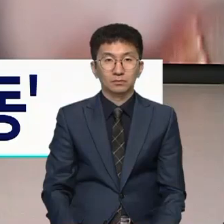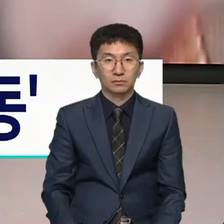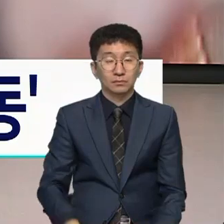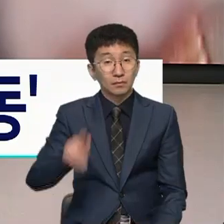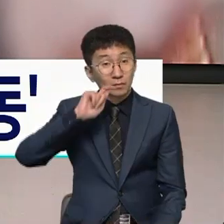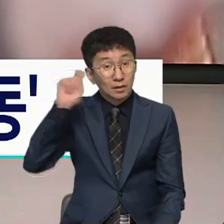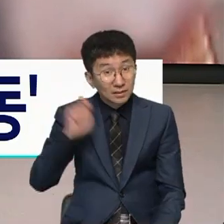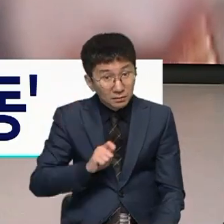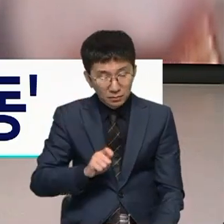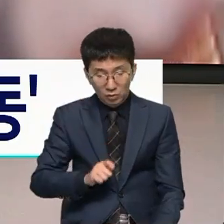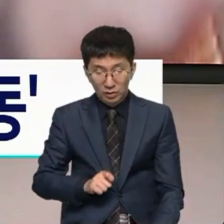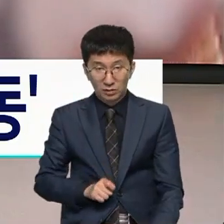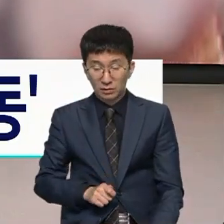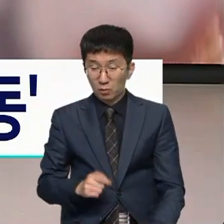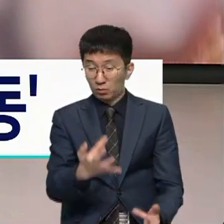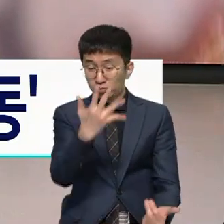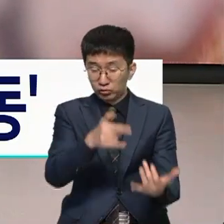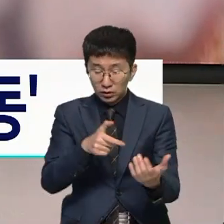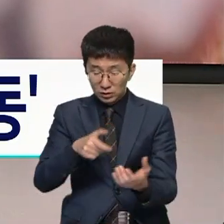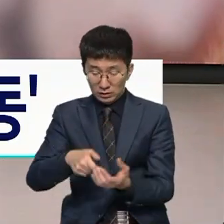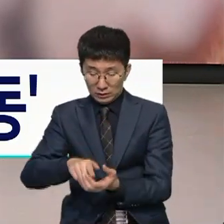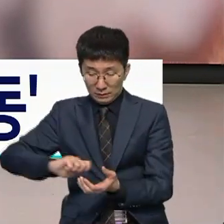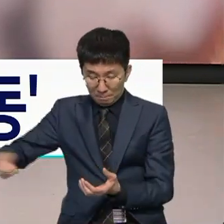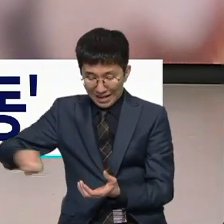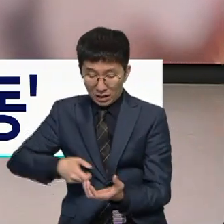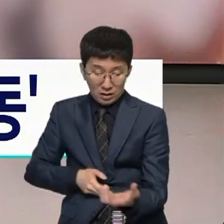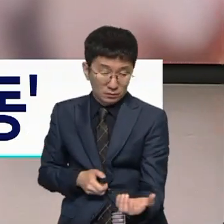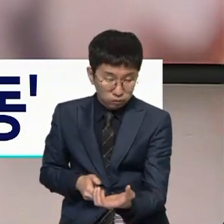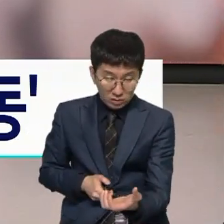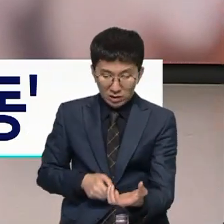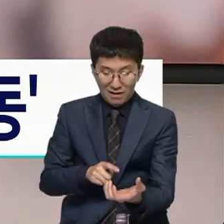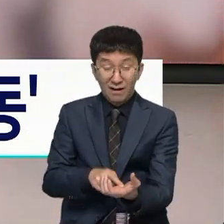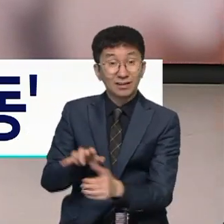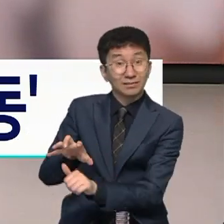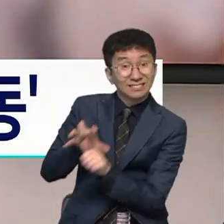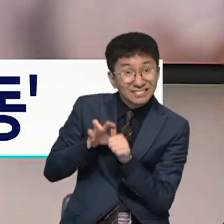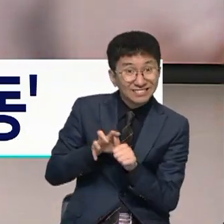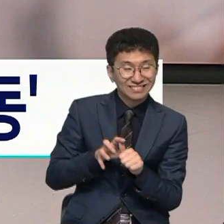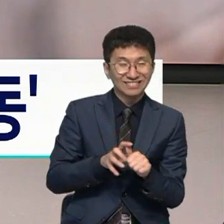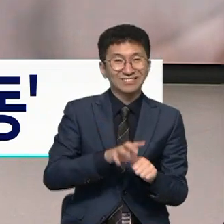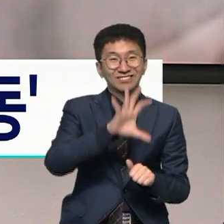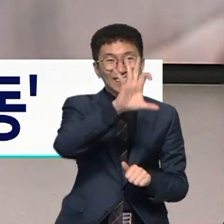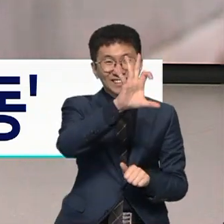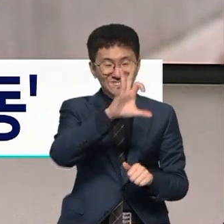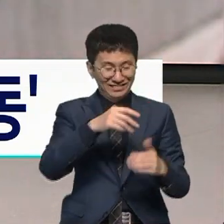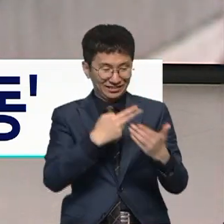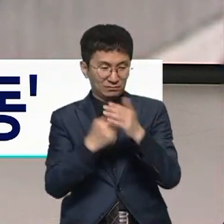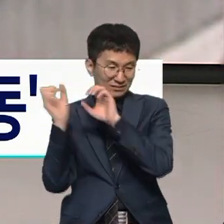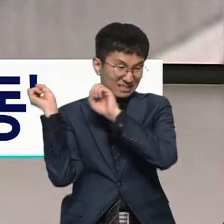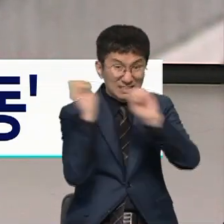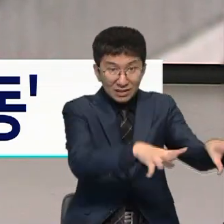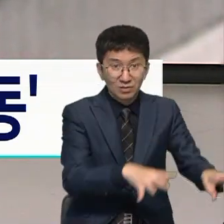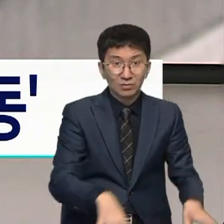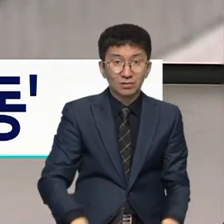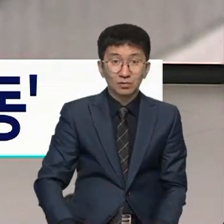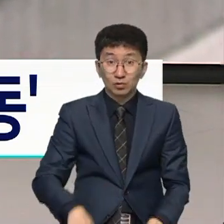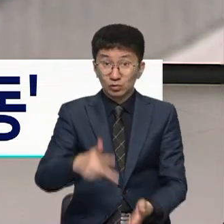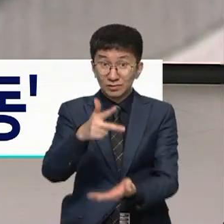(앵커) 새벽에 소화기로 공중화장실 창문을 깨고 주차된 차량에 집어던지기까지 한 여성이 경찰에